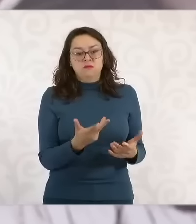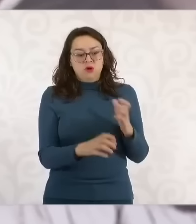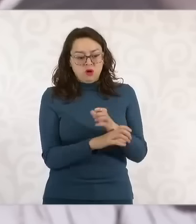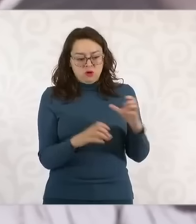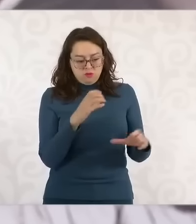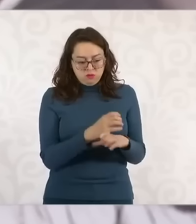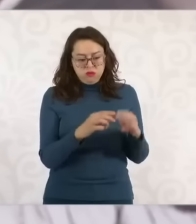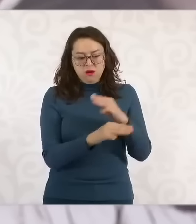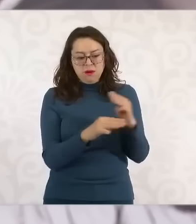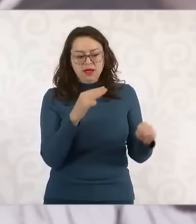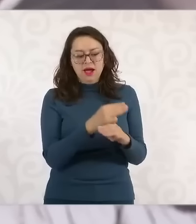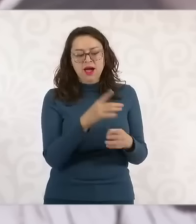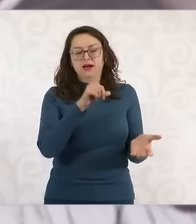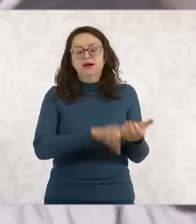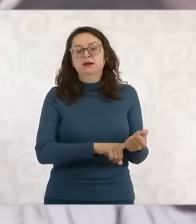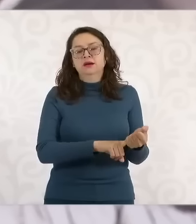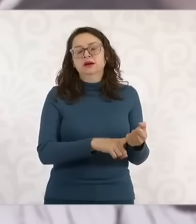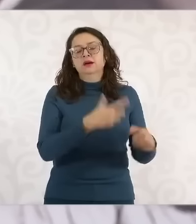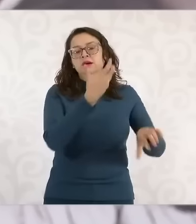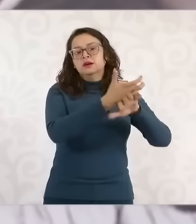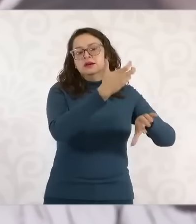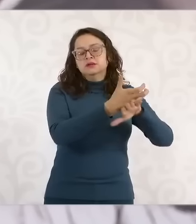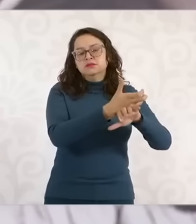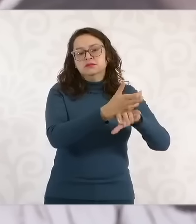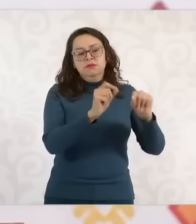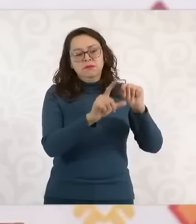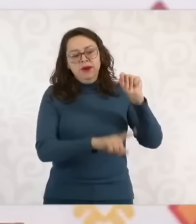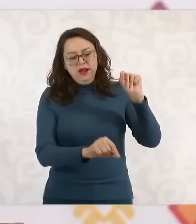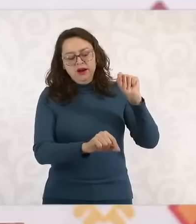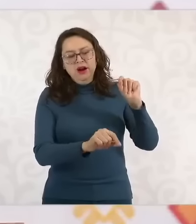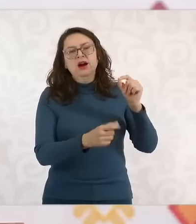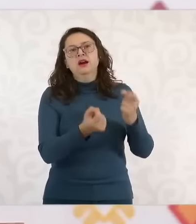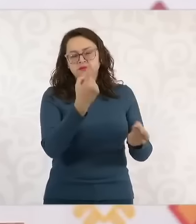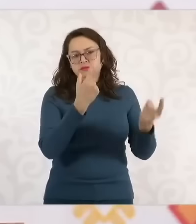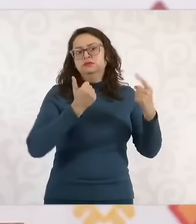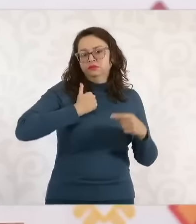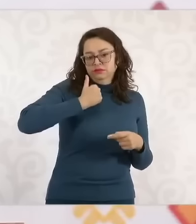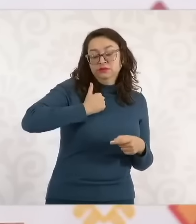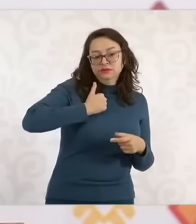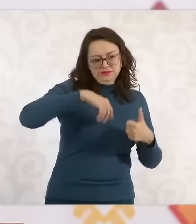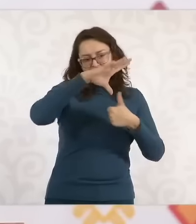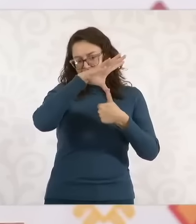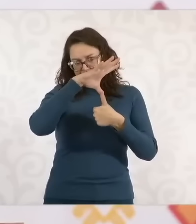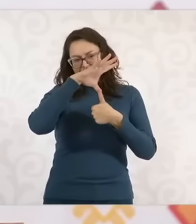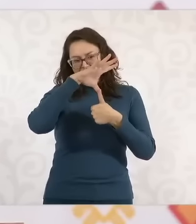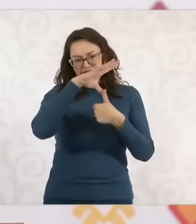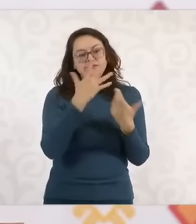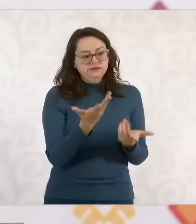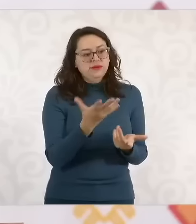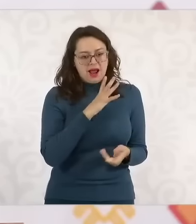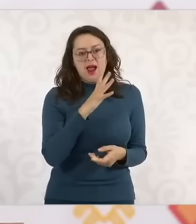Estados Unidos como de México, en algunos casos de Canadá, pero digamos de Norteamérica. ¿Por qué?